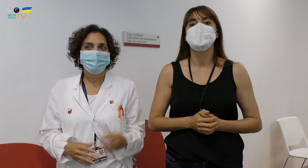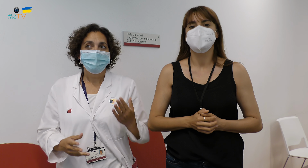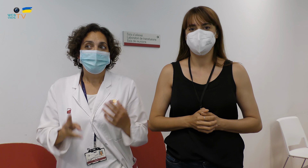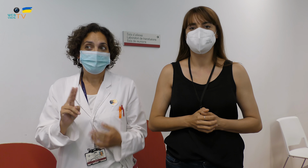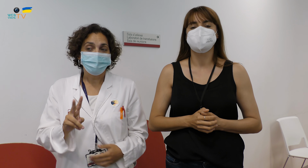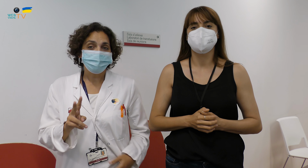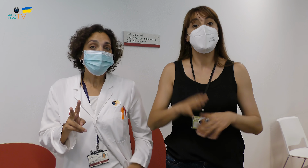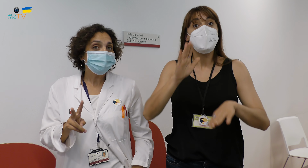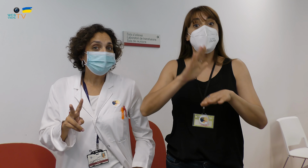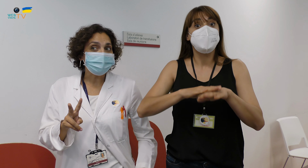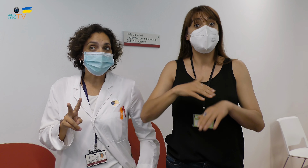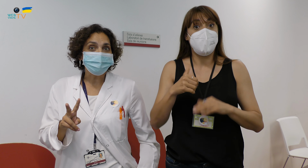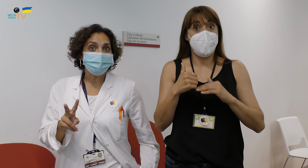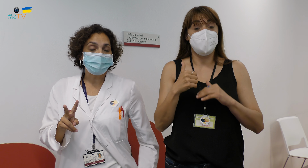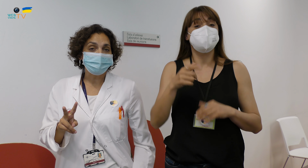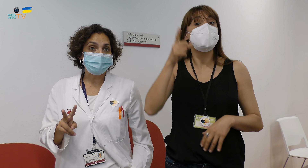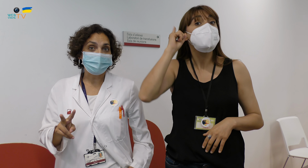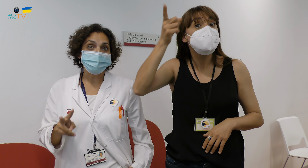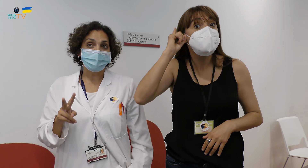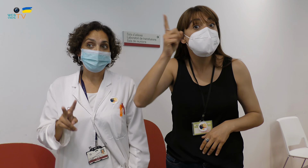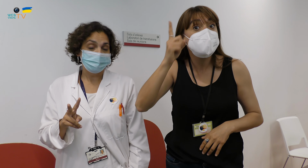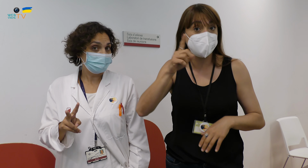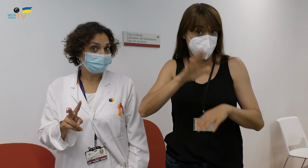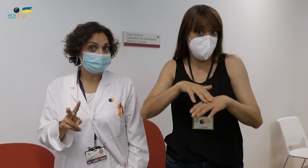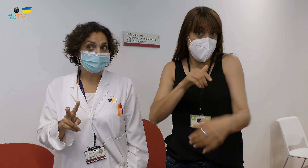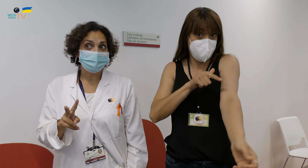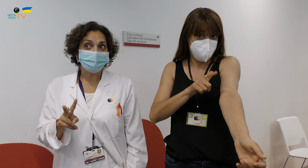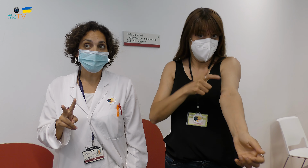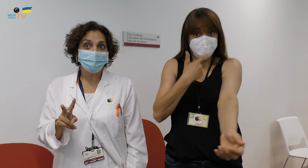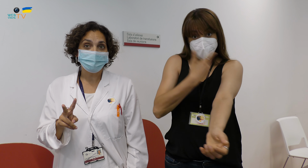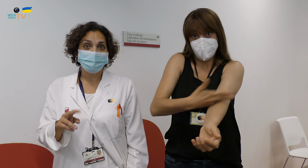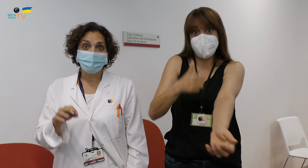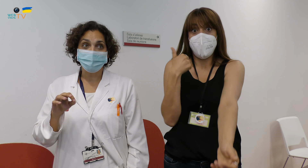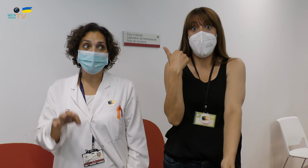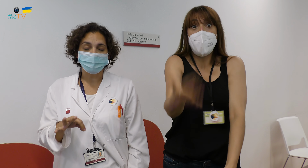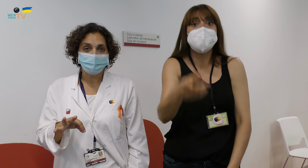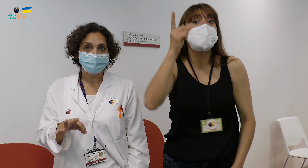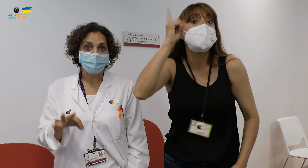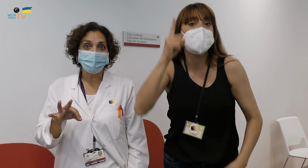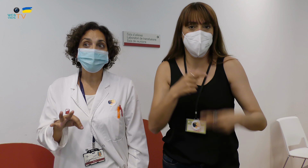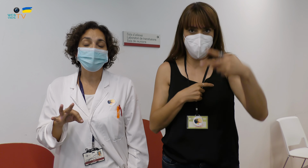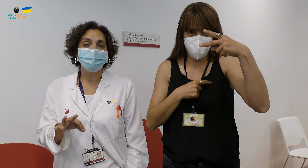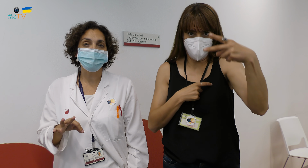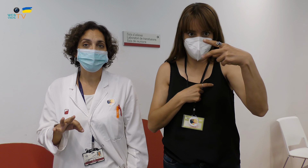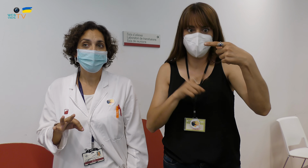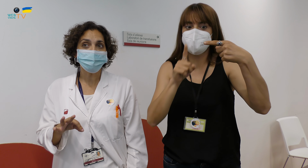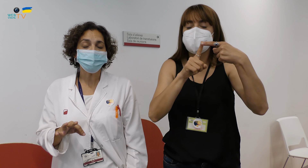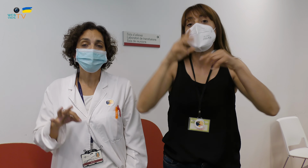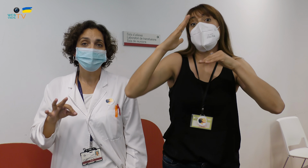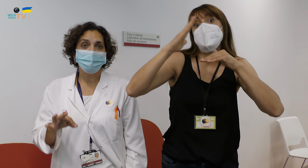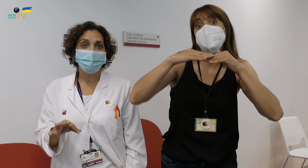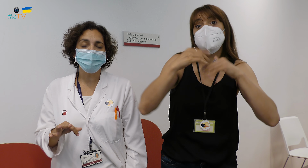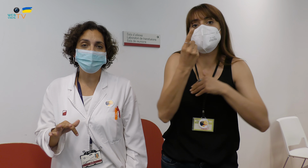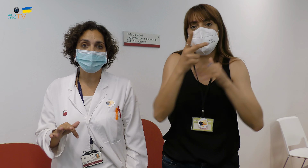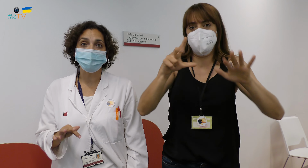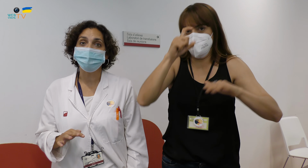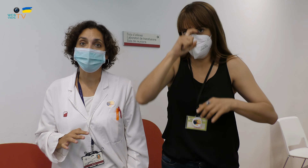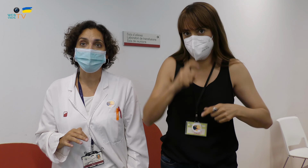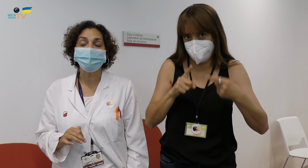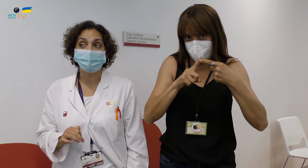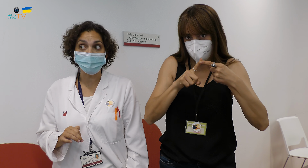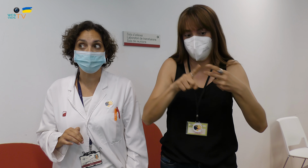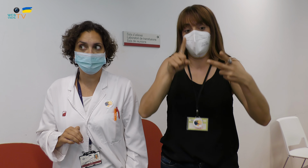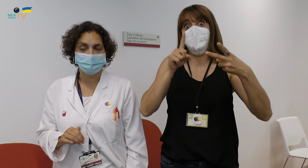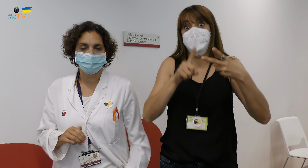Els dos requisits principals per poder donar sang és tenir almenys 18 anys i a partir de 50 quilos.